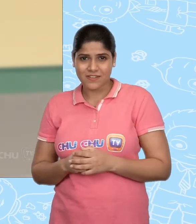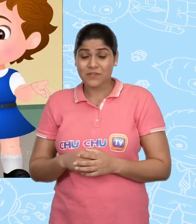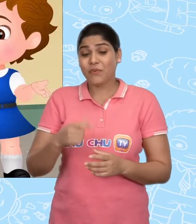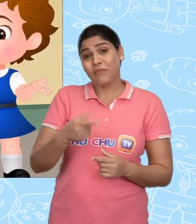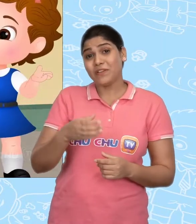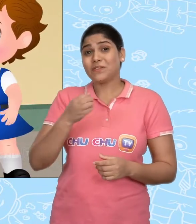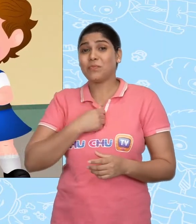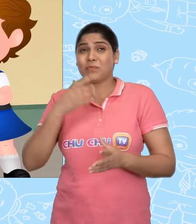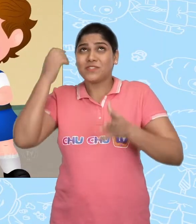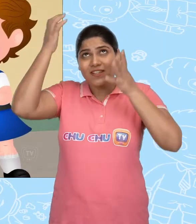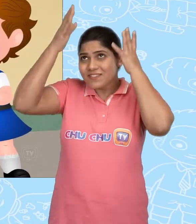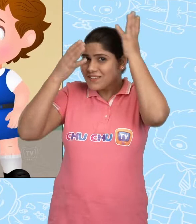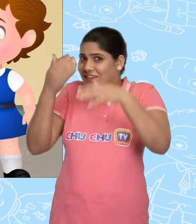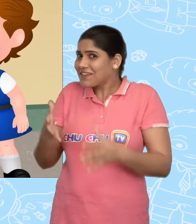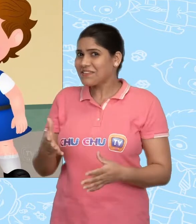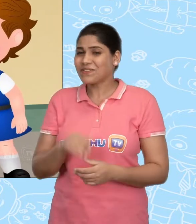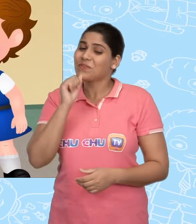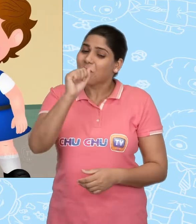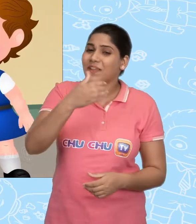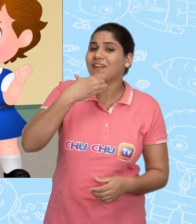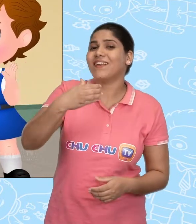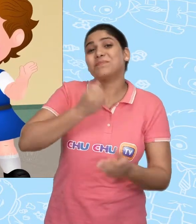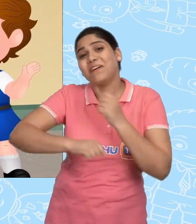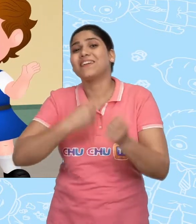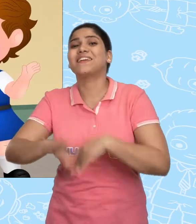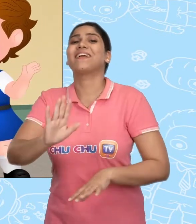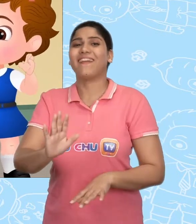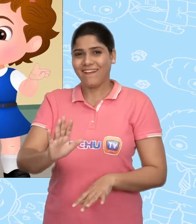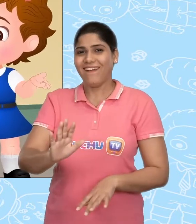और फिर मुझे चिन्ता नहीं करनी पडेगी कि तुम मेरा lunch लेकर भाग जाओगे।